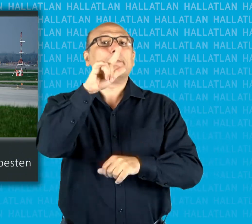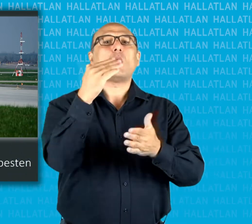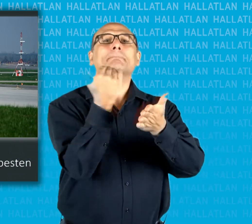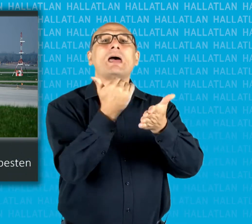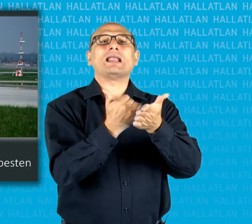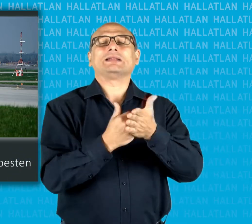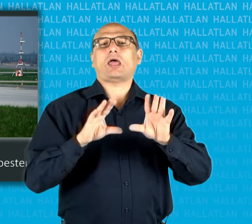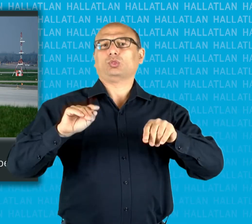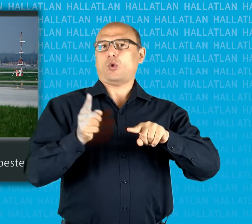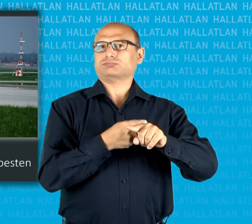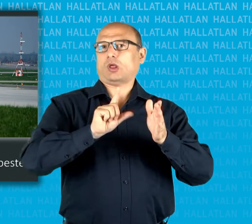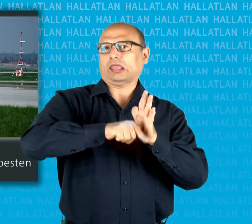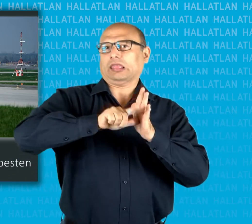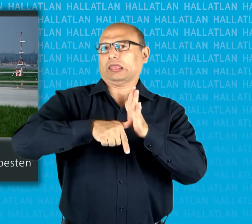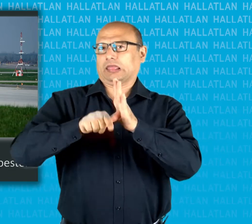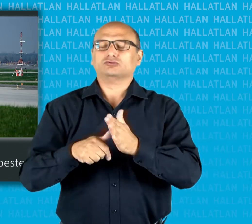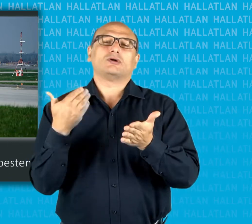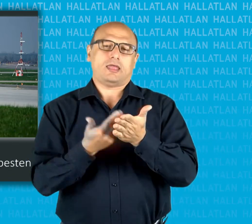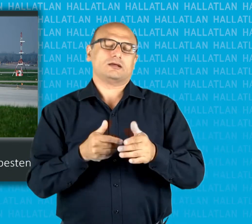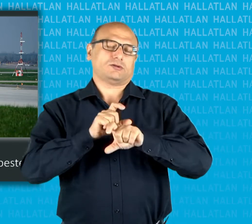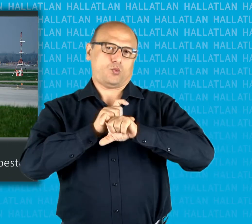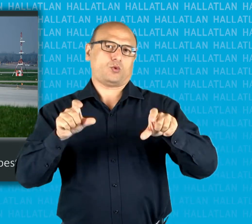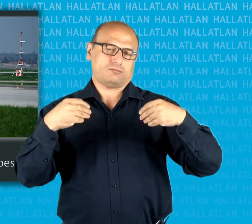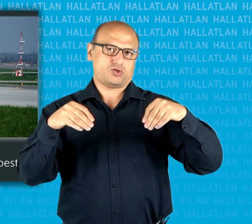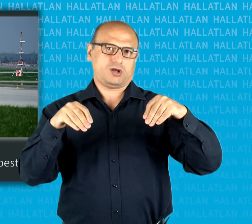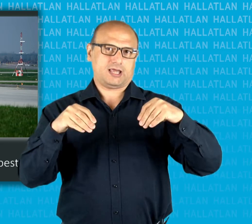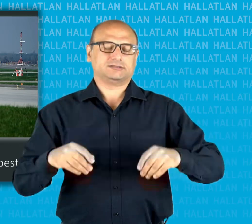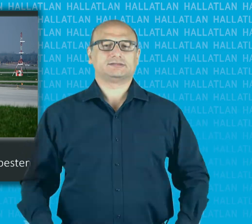ezért késtek a gépeik a menetrendhez képest.